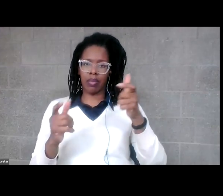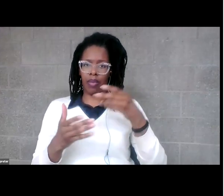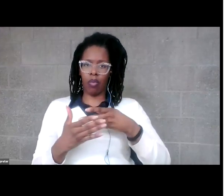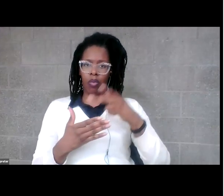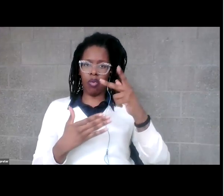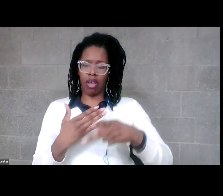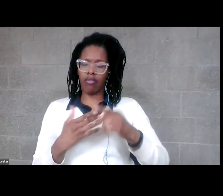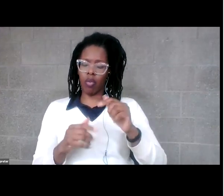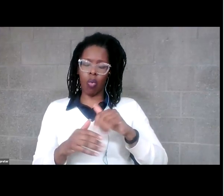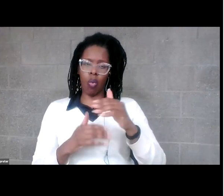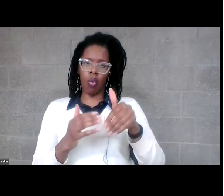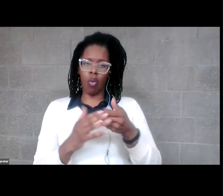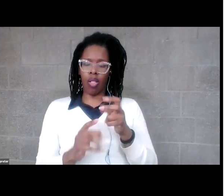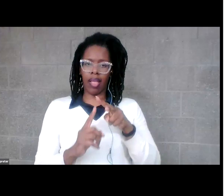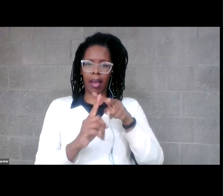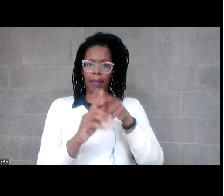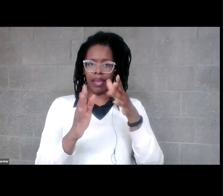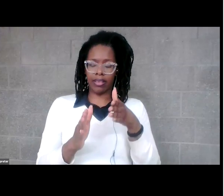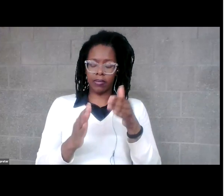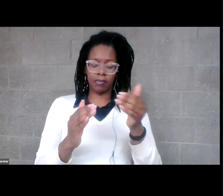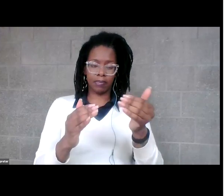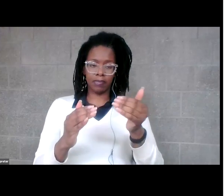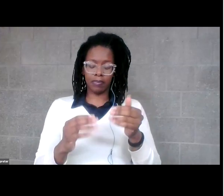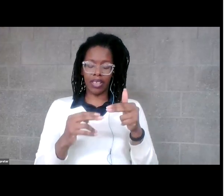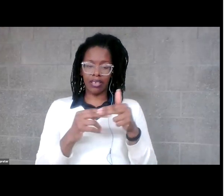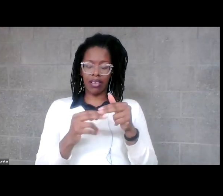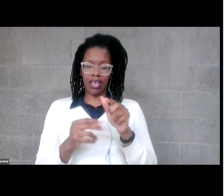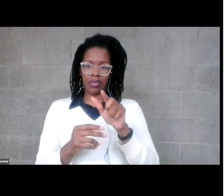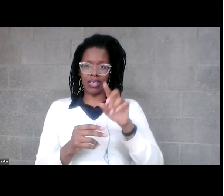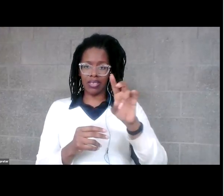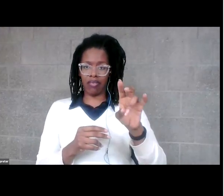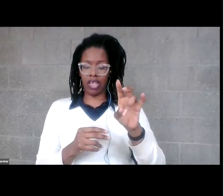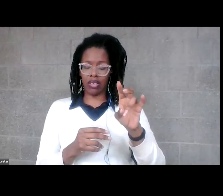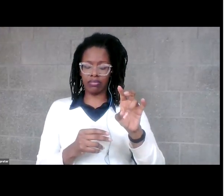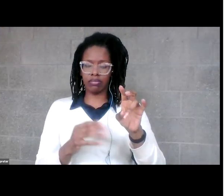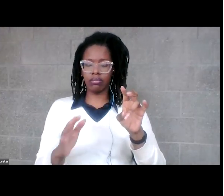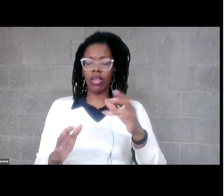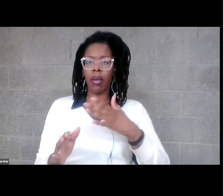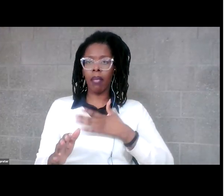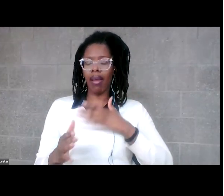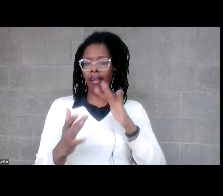Voy a continuar con la diapositiva número 27, que aquí está mi información de contacto.